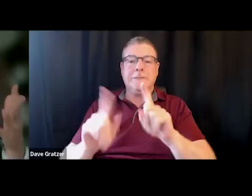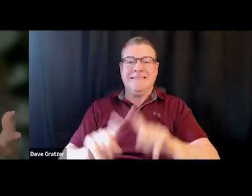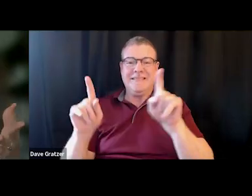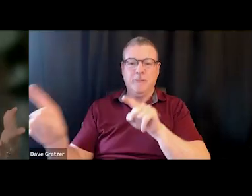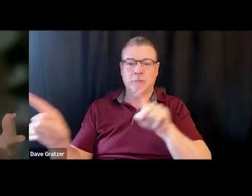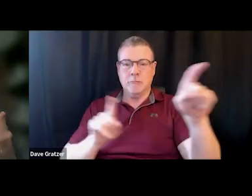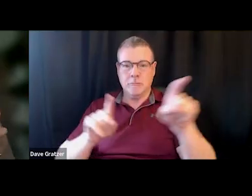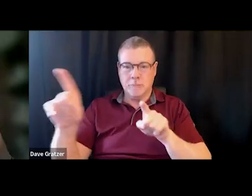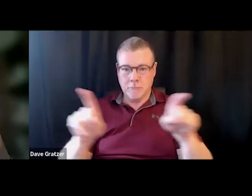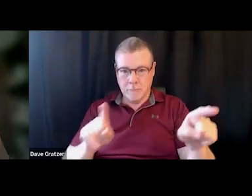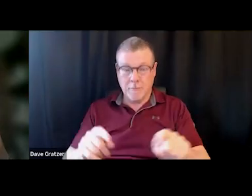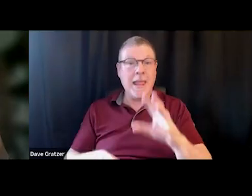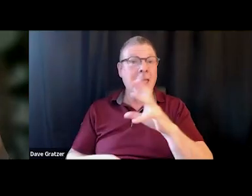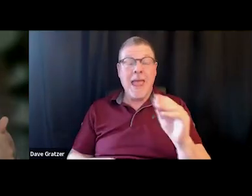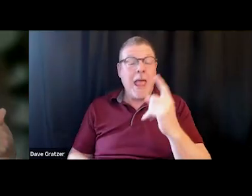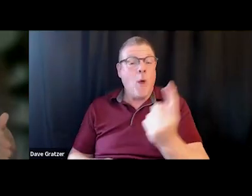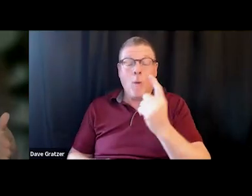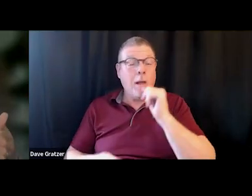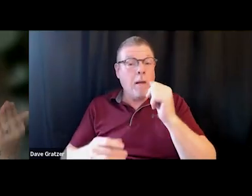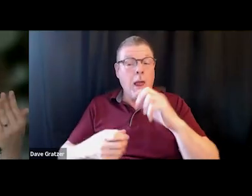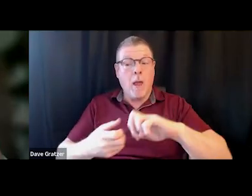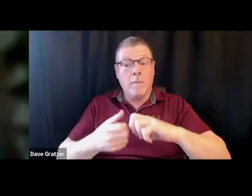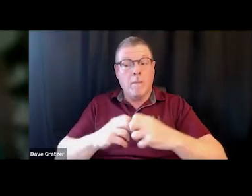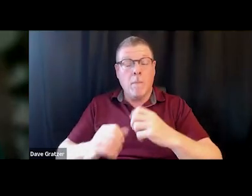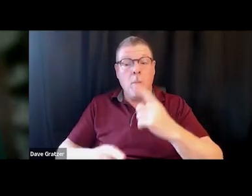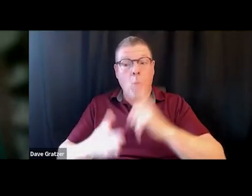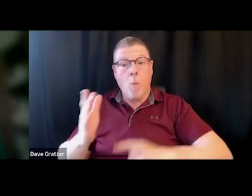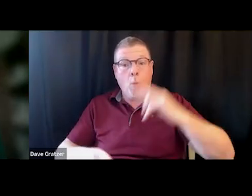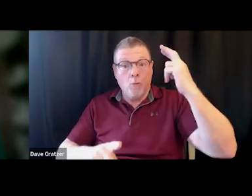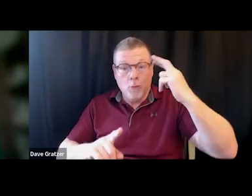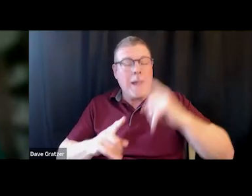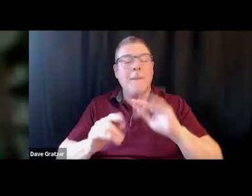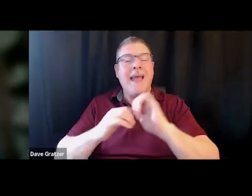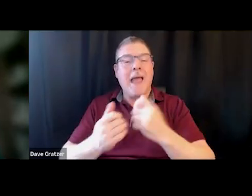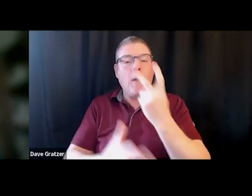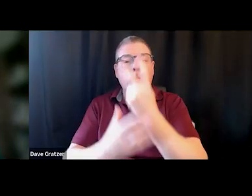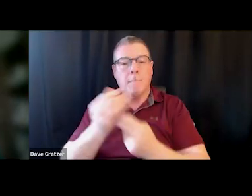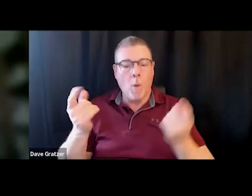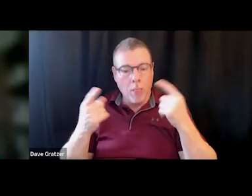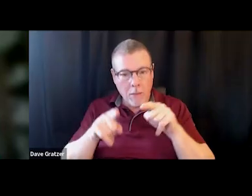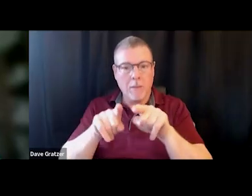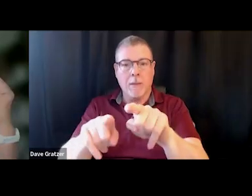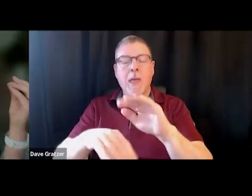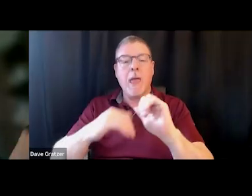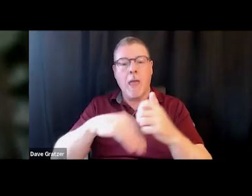Y también, no siempre se trata de averiguar cuál es la verdadera causa, sino cómo estas cosas interactúan y cómo afectan a la persona.